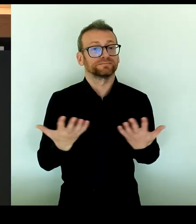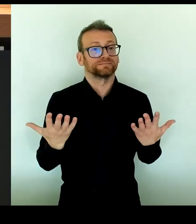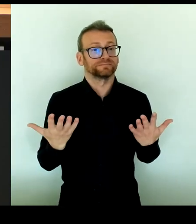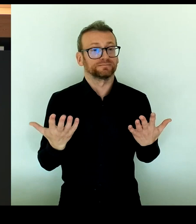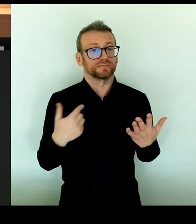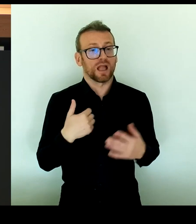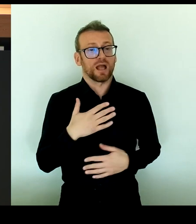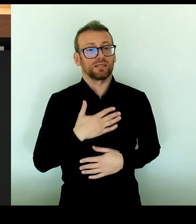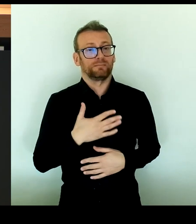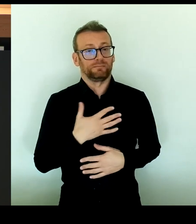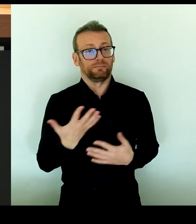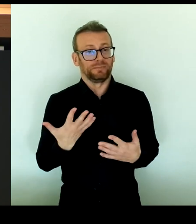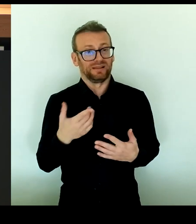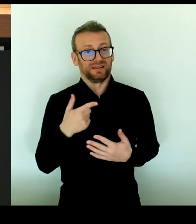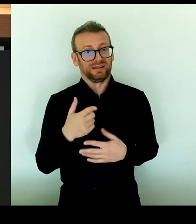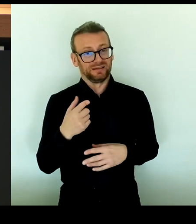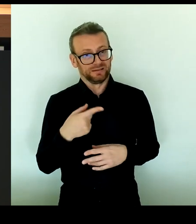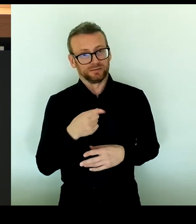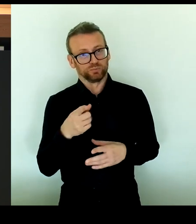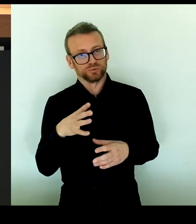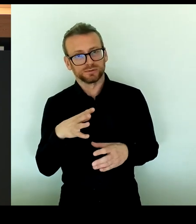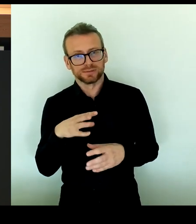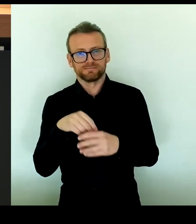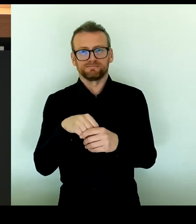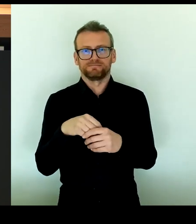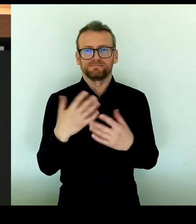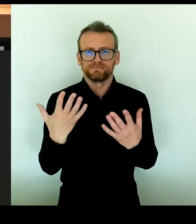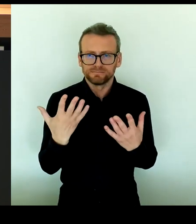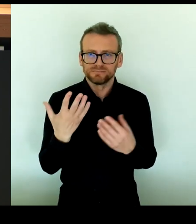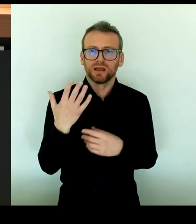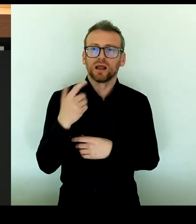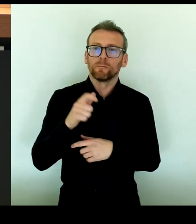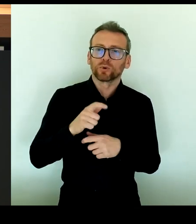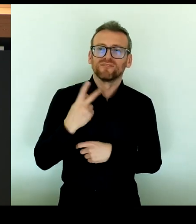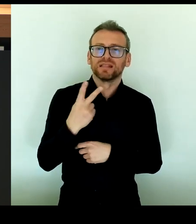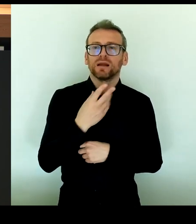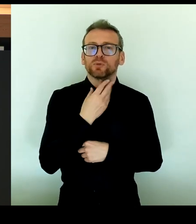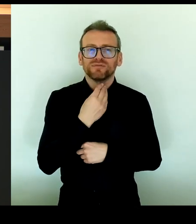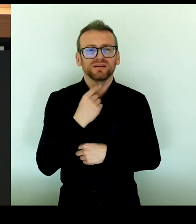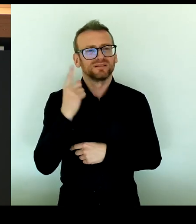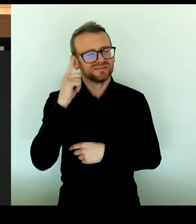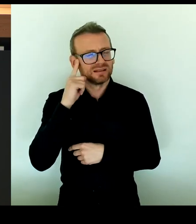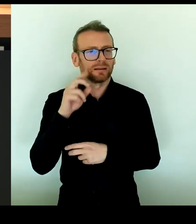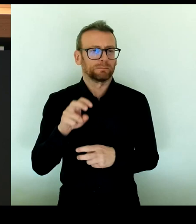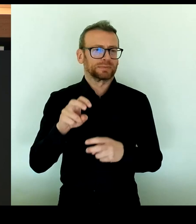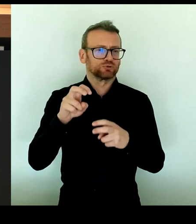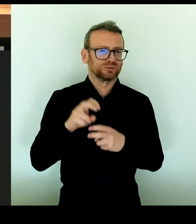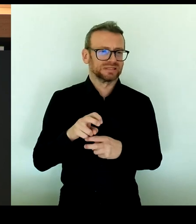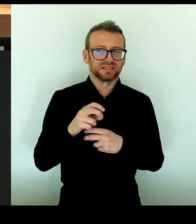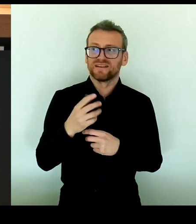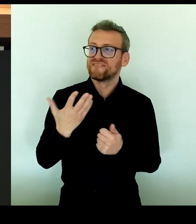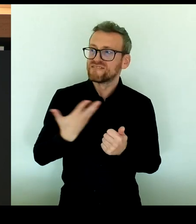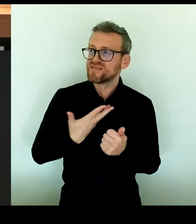Wir kennen uns ja noch aus der kommunalpolitischen Zeit in Pankow. Und Sie werden sich erinnern. Zumindest da war es überhaupt kein Widerspruch.